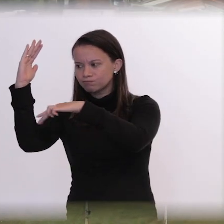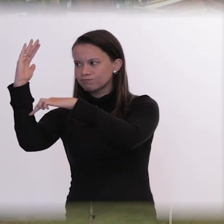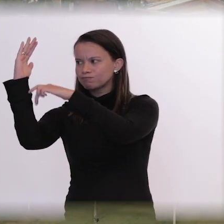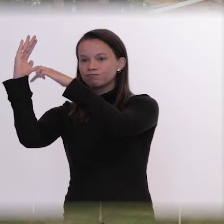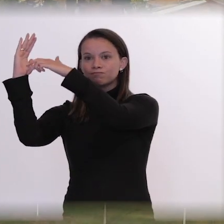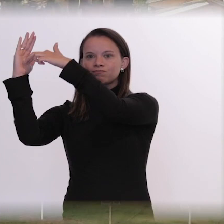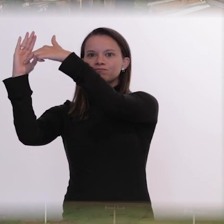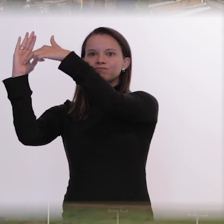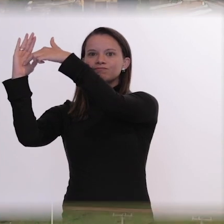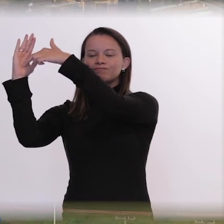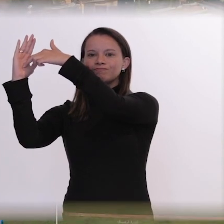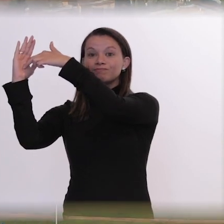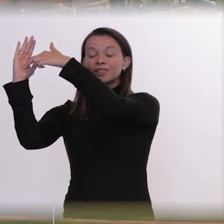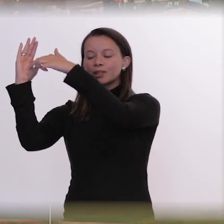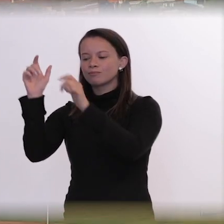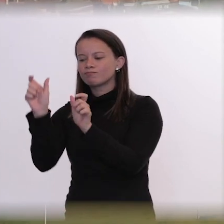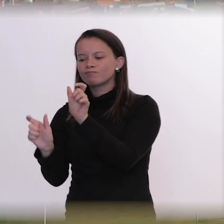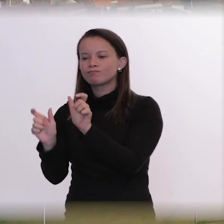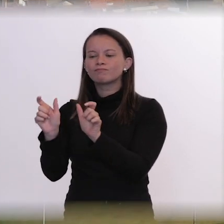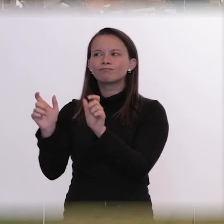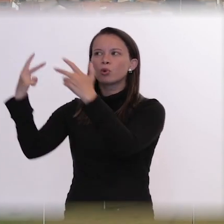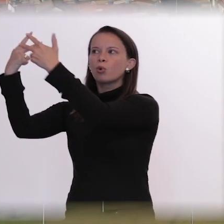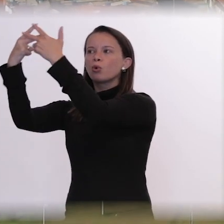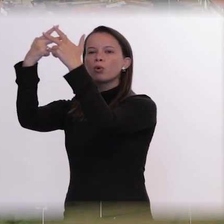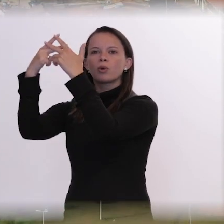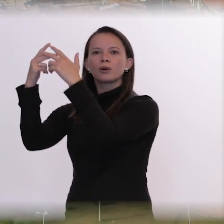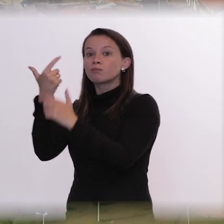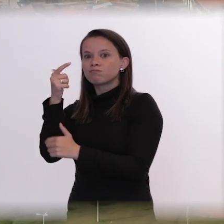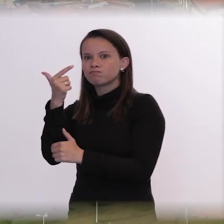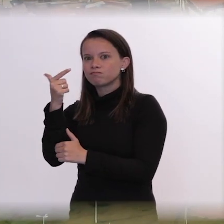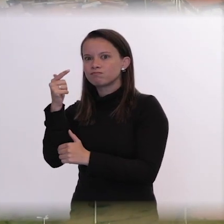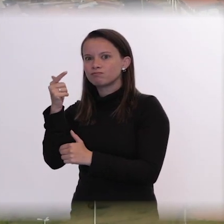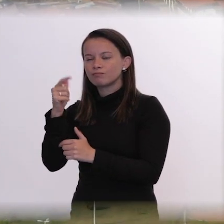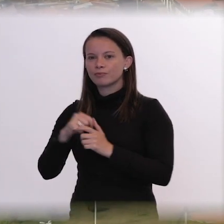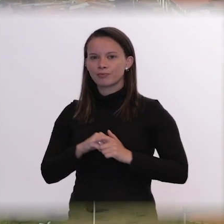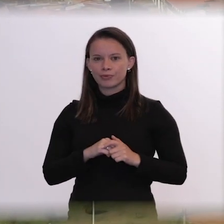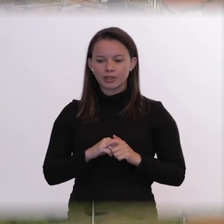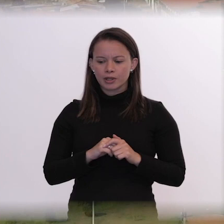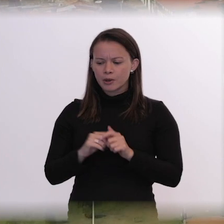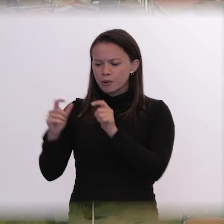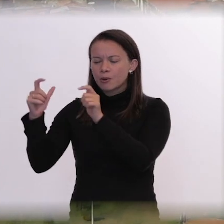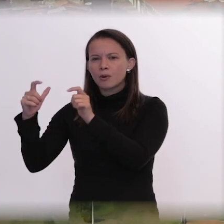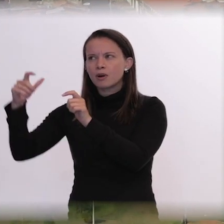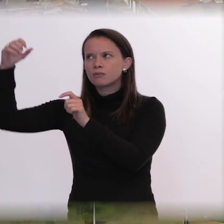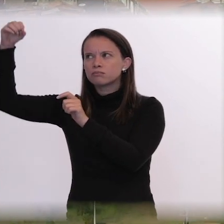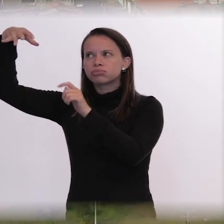não tinha muito, proteção, não tinha muita… um local muito sem iluminação.